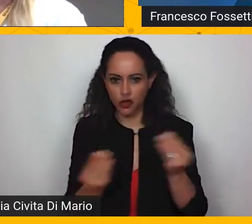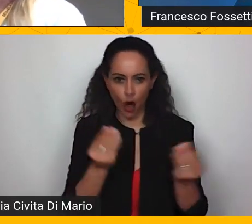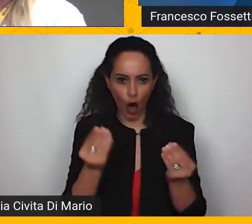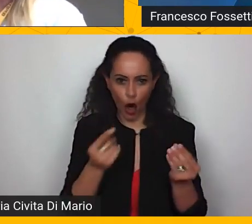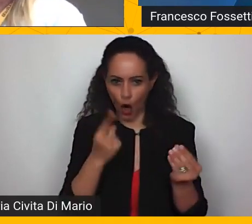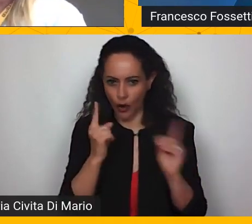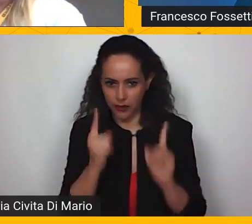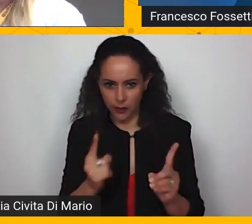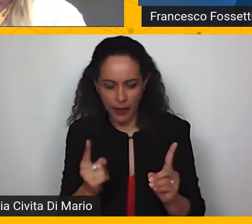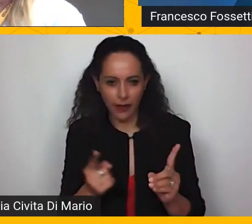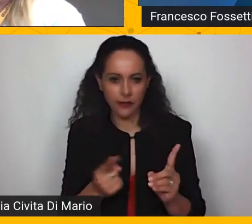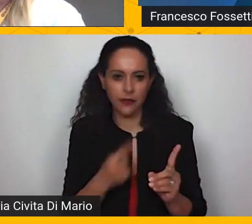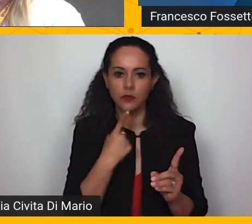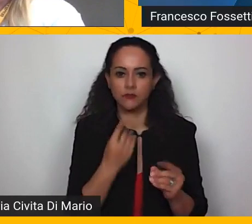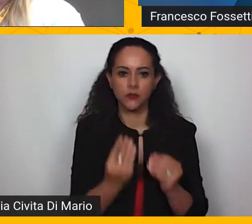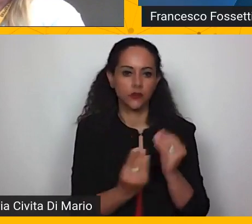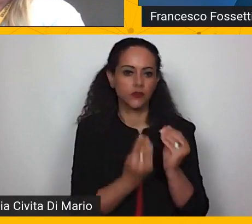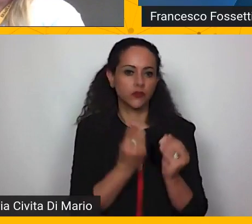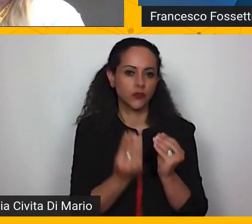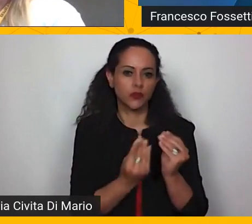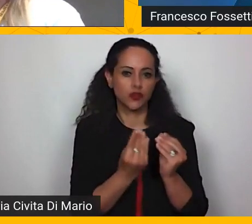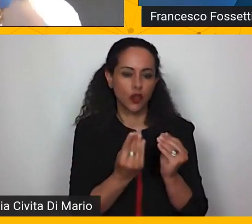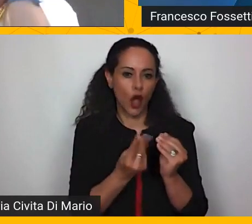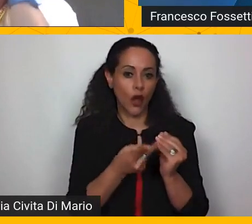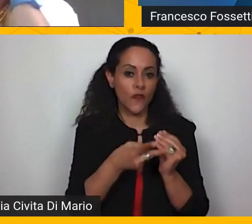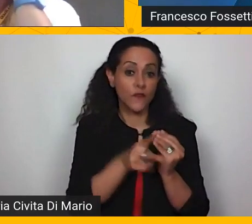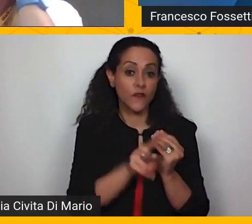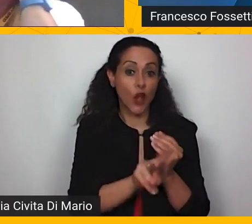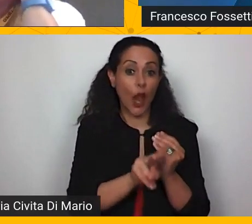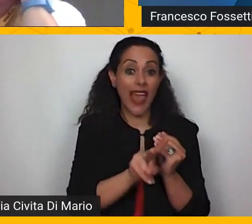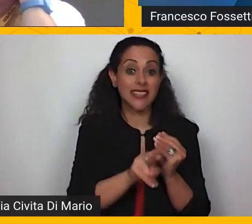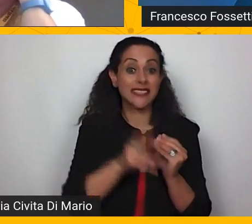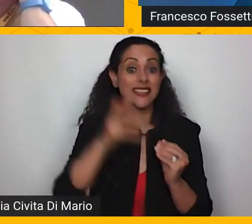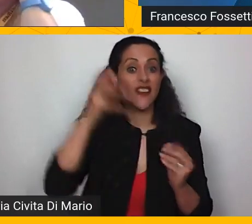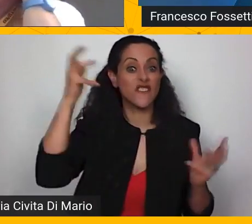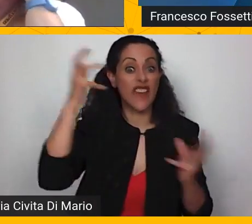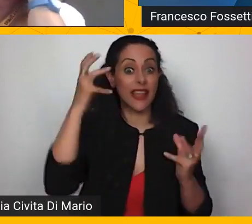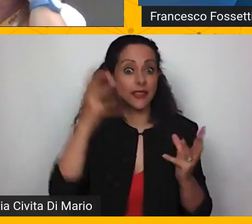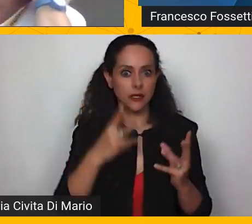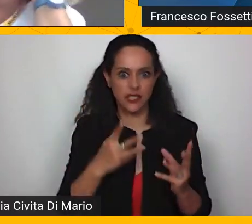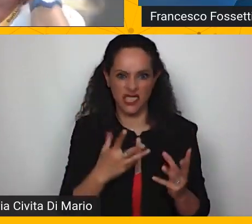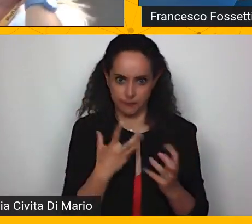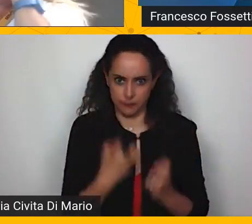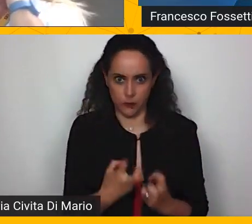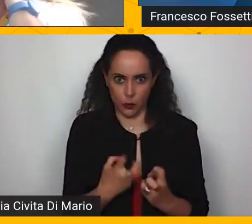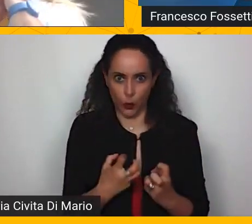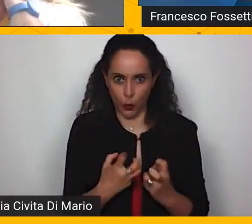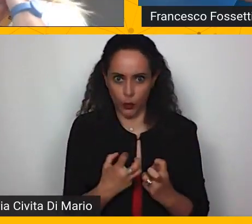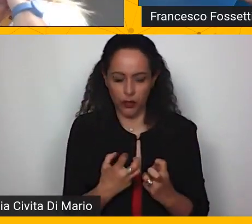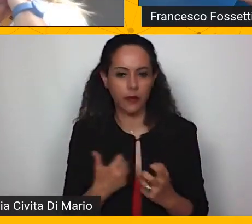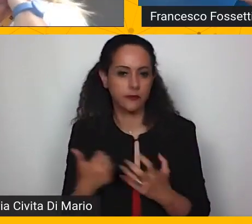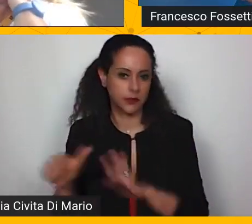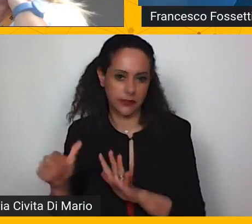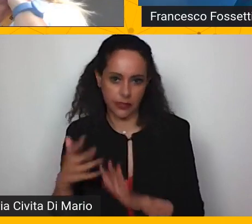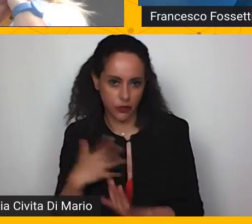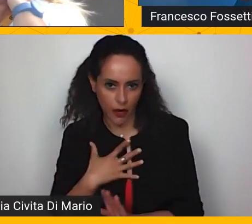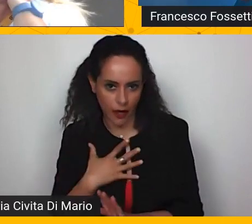insomma del gioco quindi magari c'è un gioco mh cioè violenza fantasy ma molto cruda di